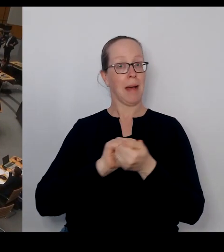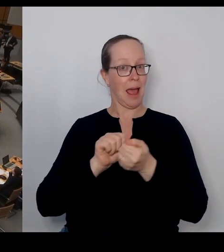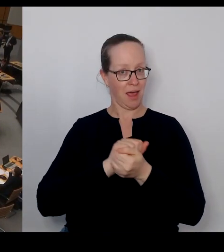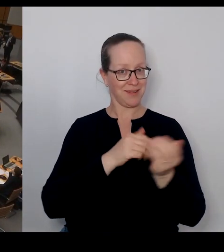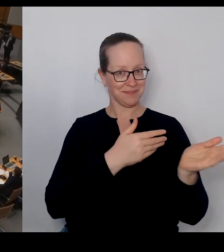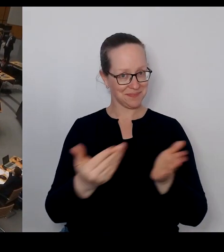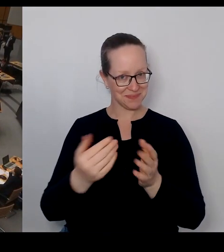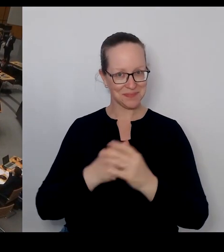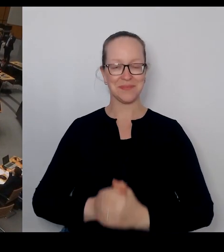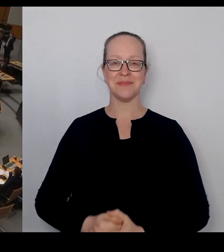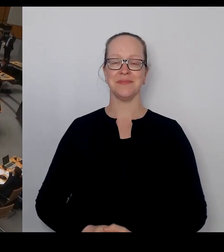Alles kein Problem.